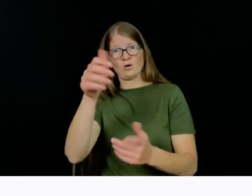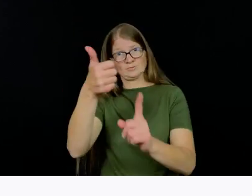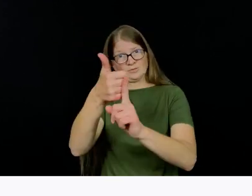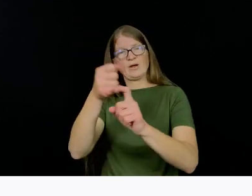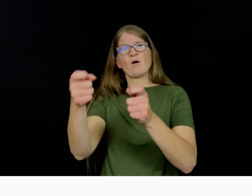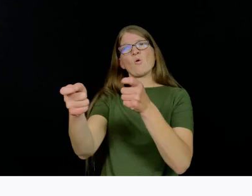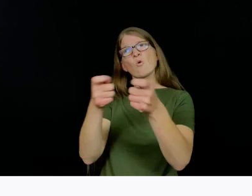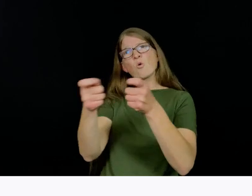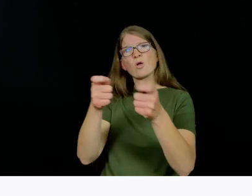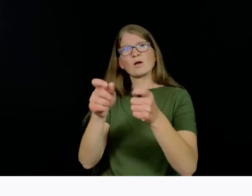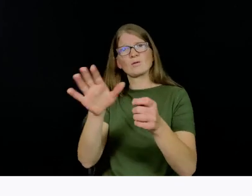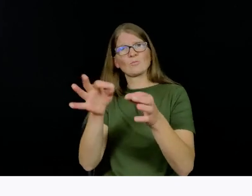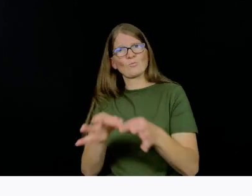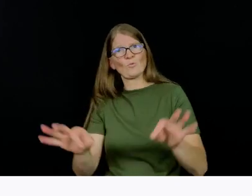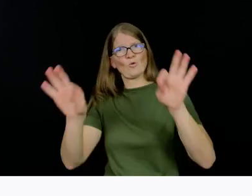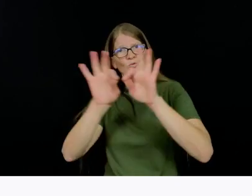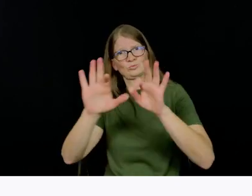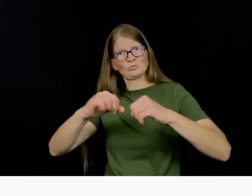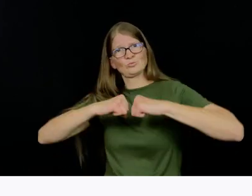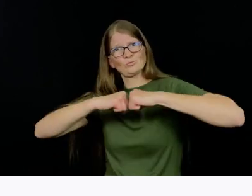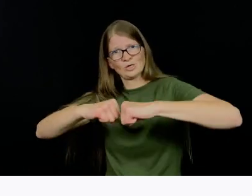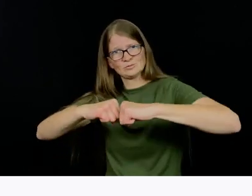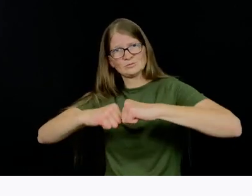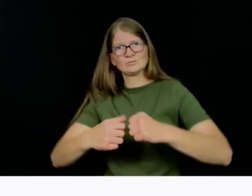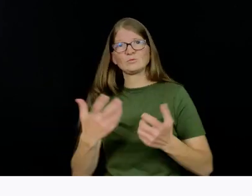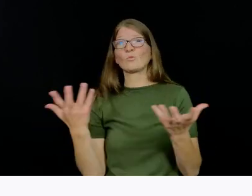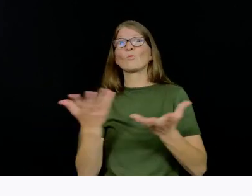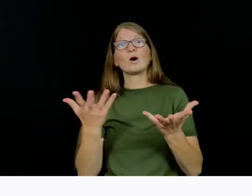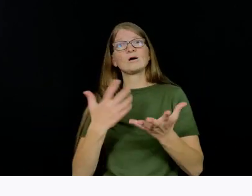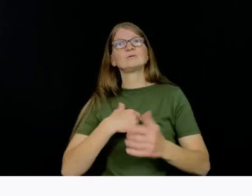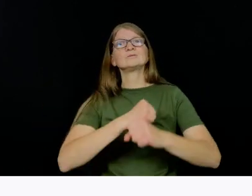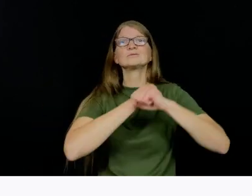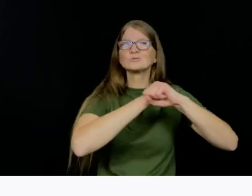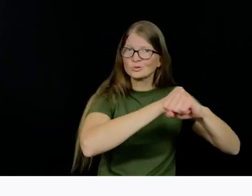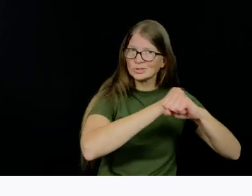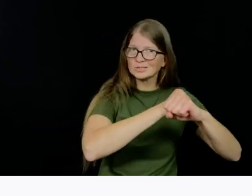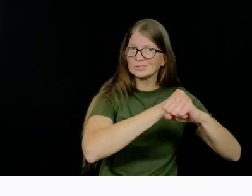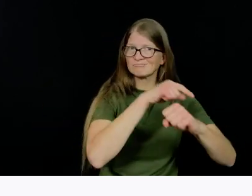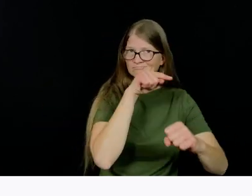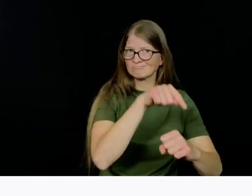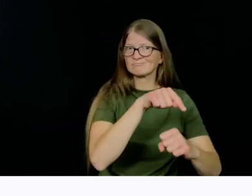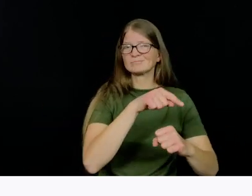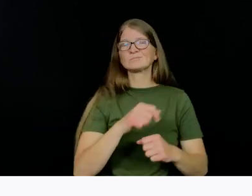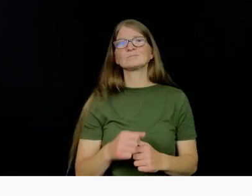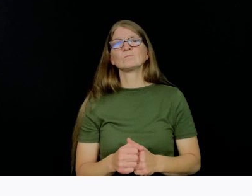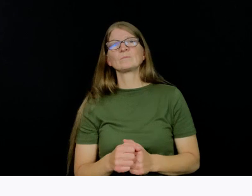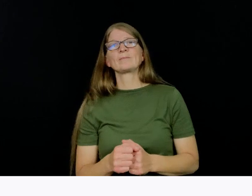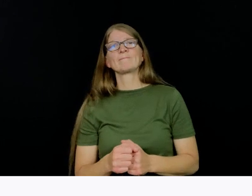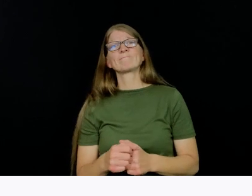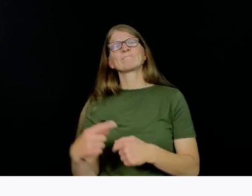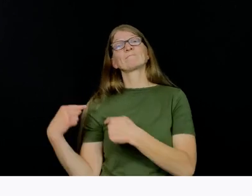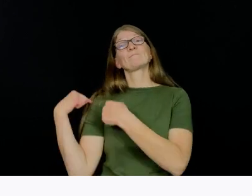حمايتكم تبدأ بالأمن منذ البداية، كنا السباقين في قطاع الأمن